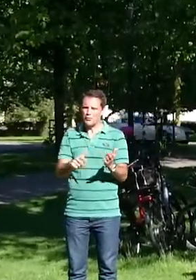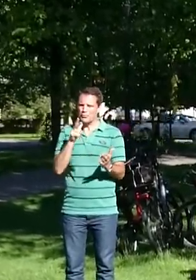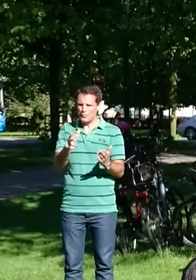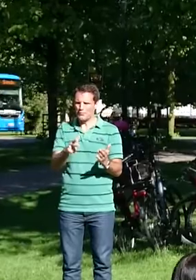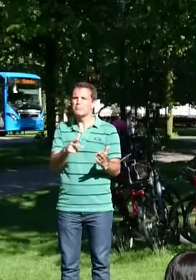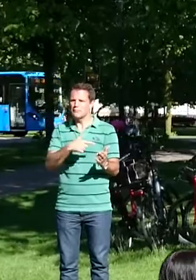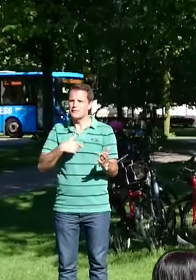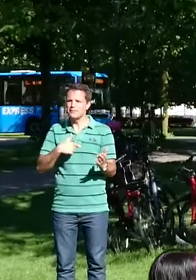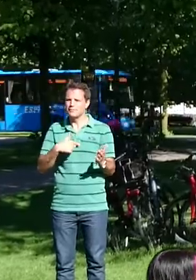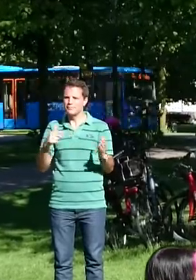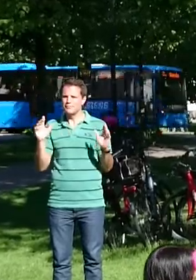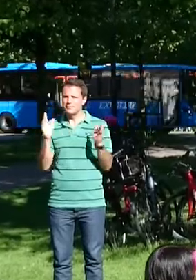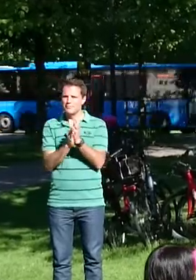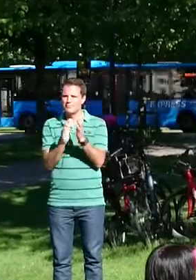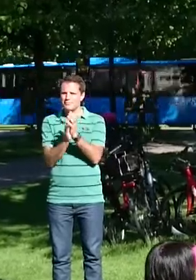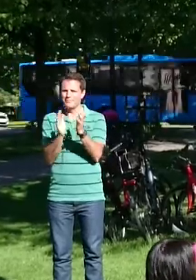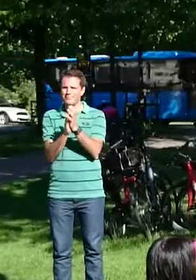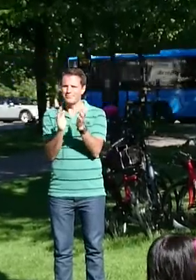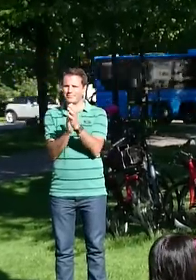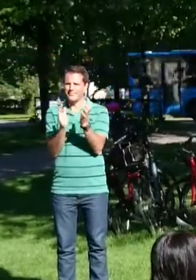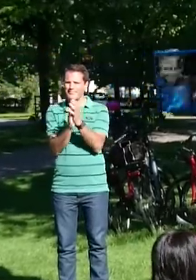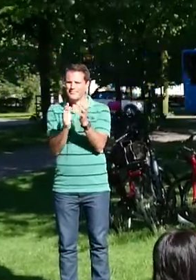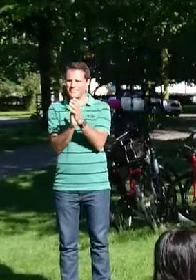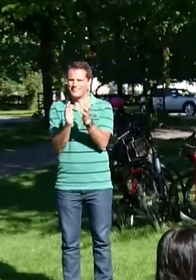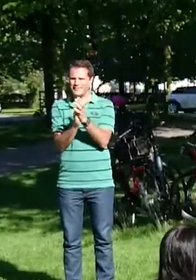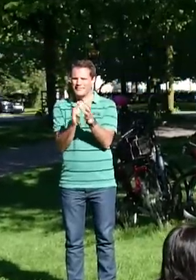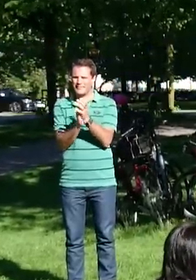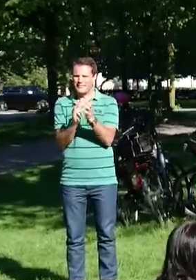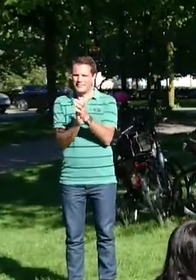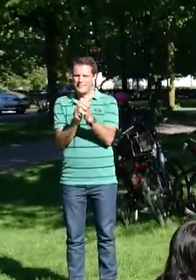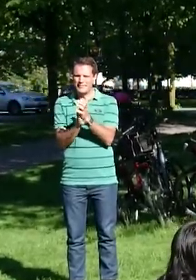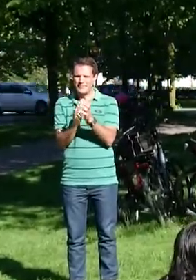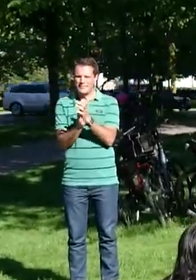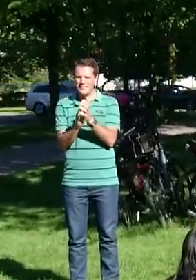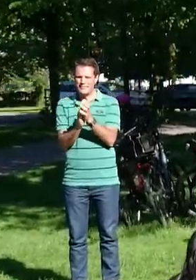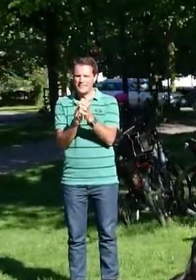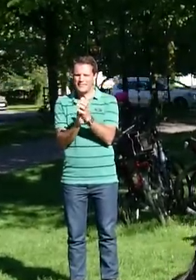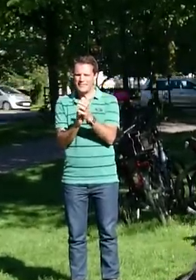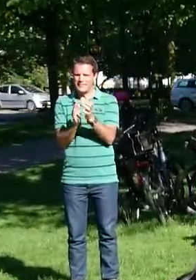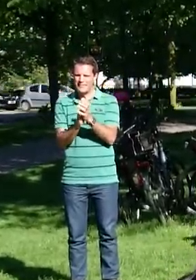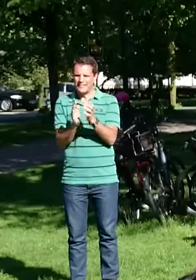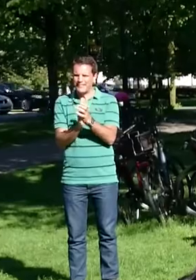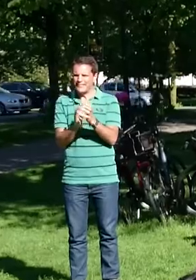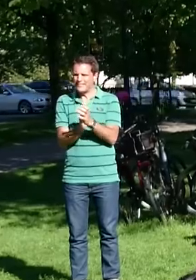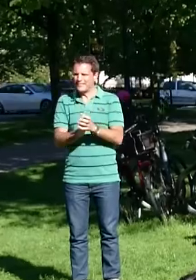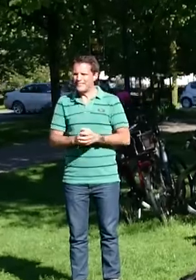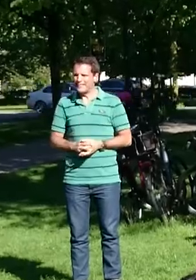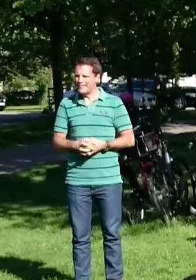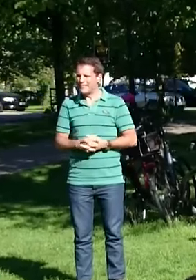[Jubel och applåder]